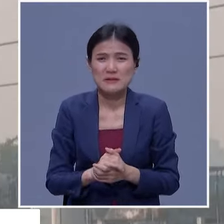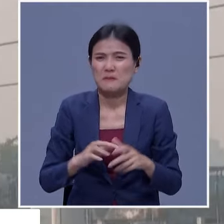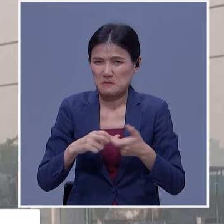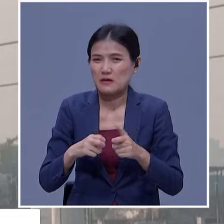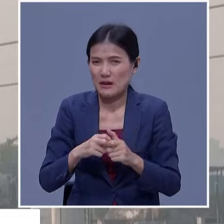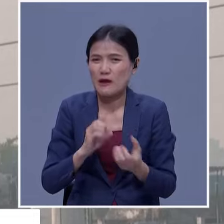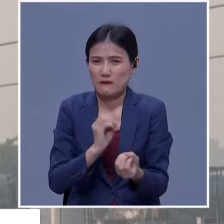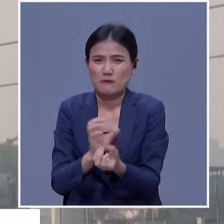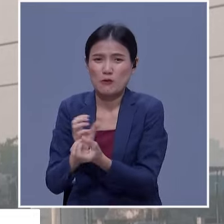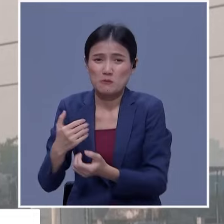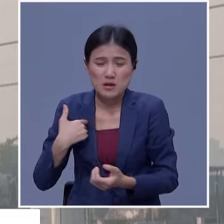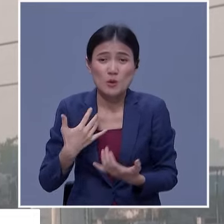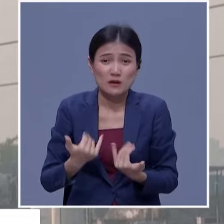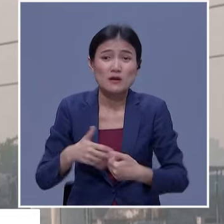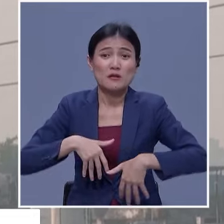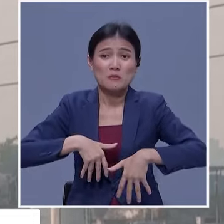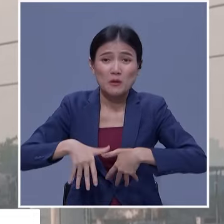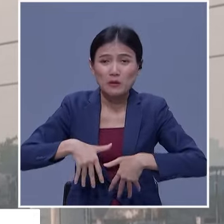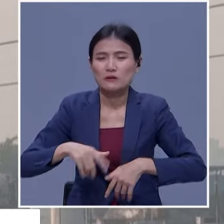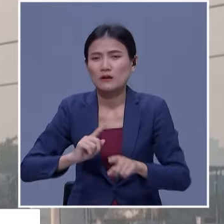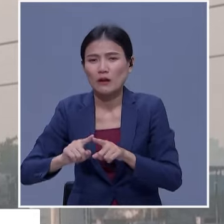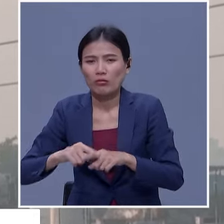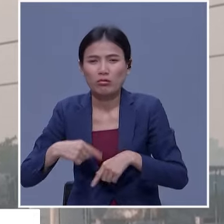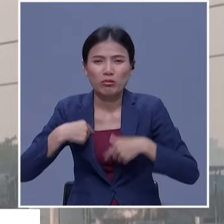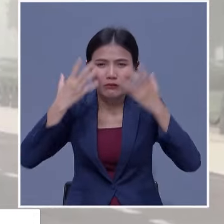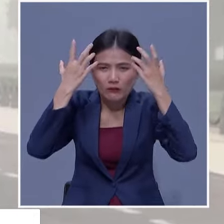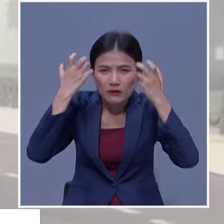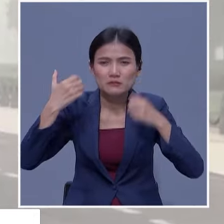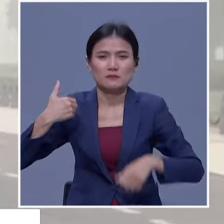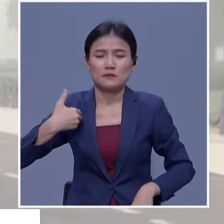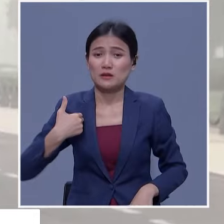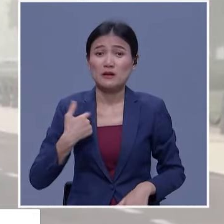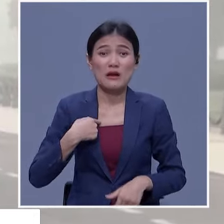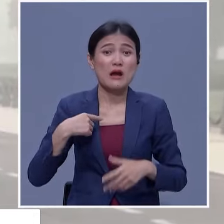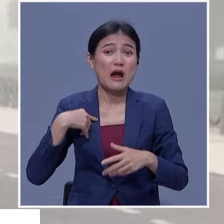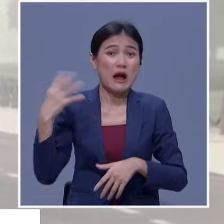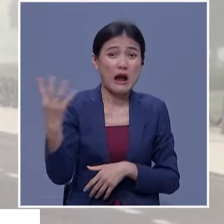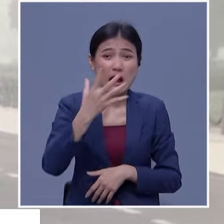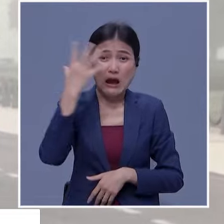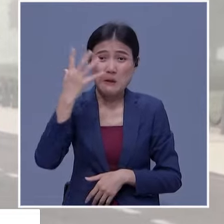แล้วก็ความกังวลให้กับผู้ที่อยู่อาศัยโดย ออกมาระบุว่ามลพิษที่เพิ่มขึ้นในทุกวัน